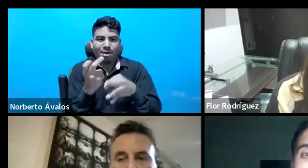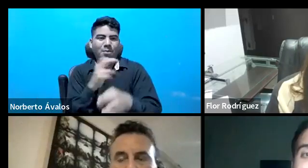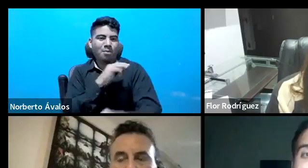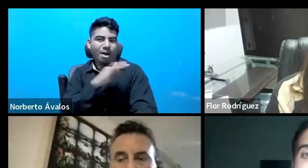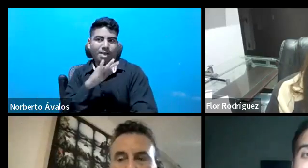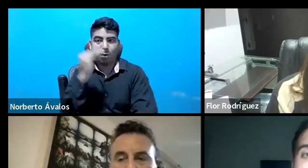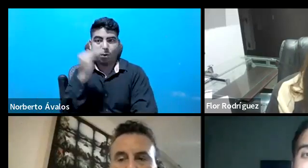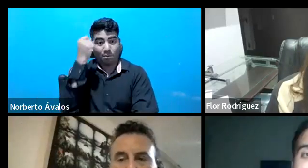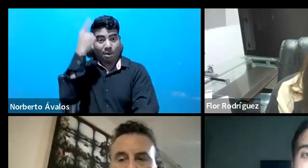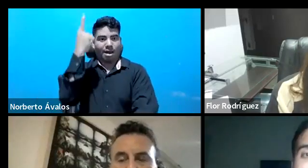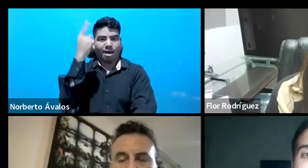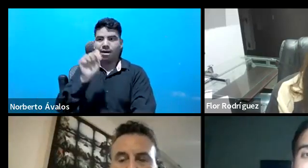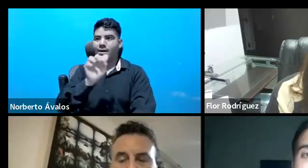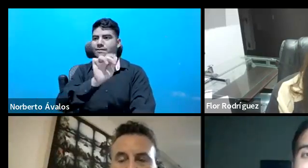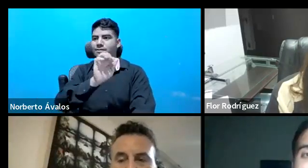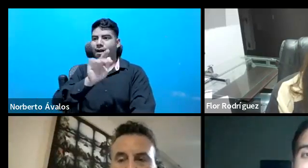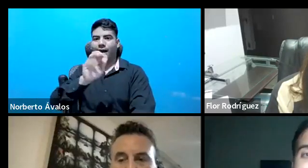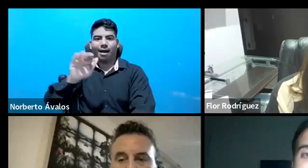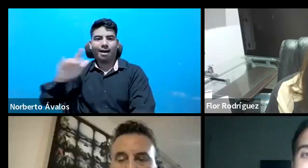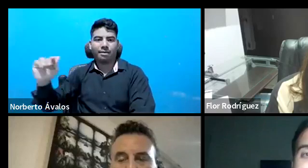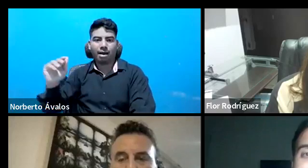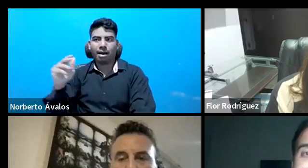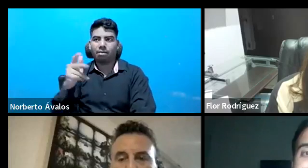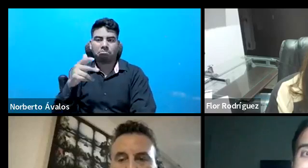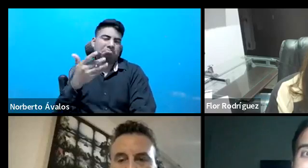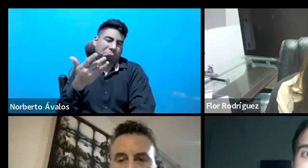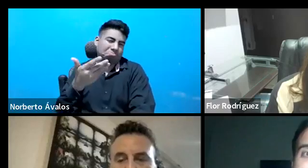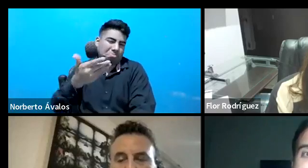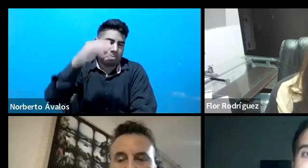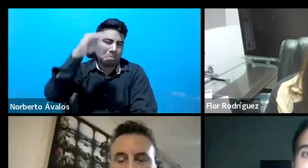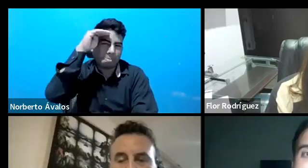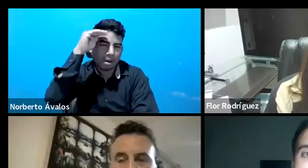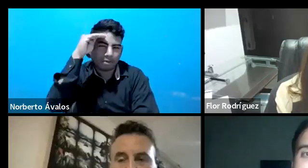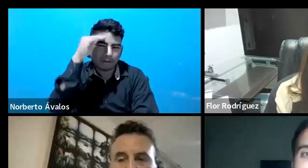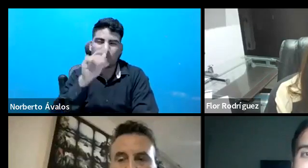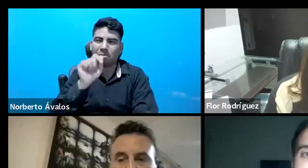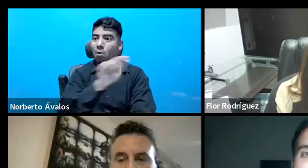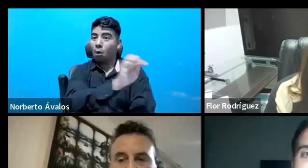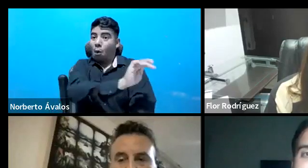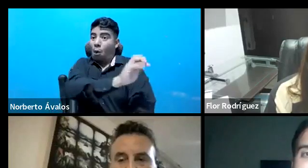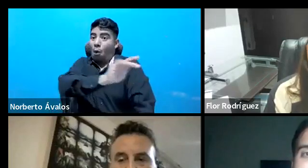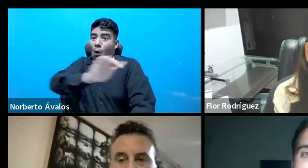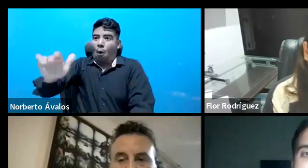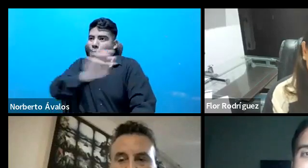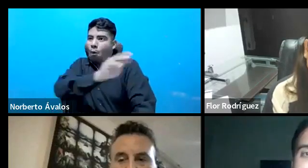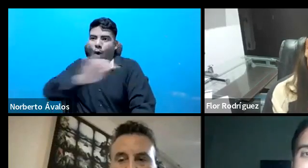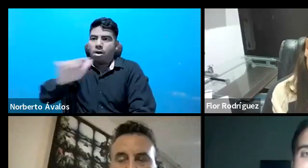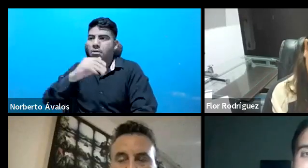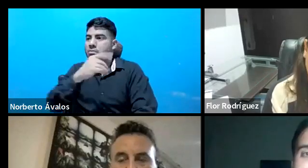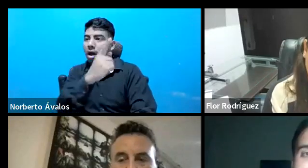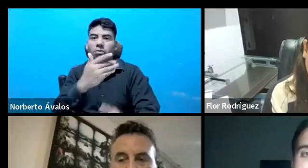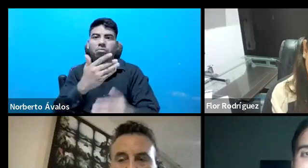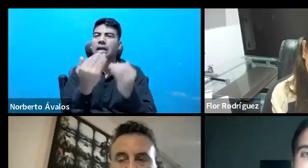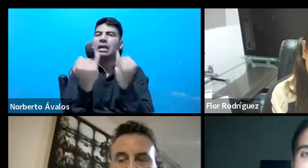y sordas, se crea el alfabeto de estilo lógico. Creeríamos que es universal. pues resulta que cada país tiene su propio alfabeto arqueológico